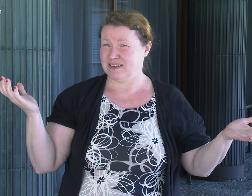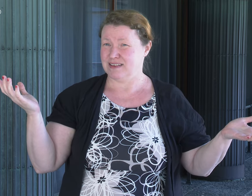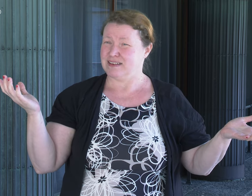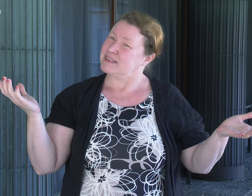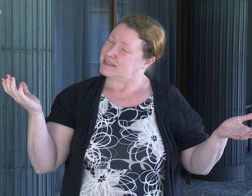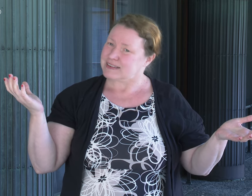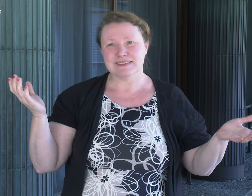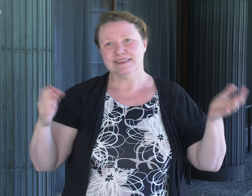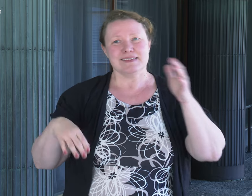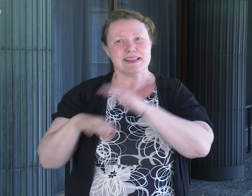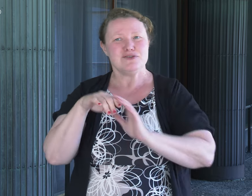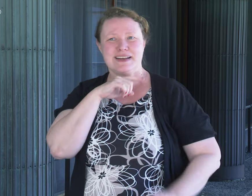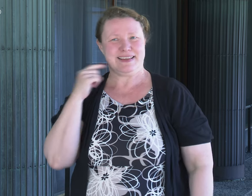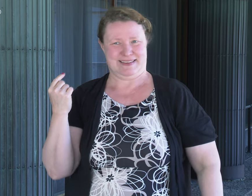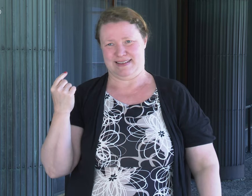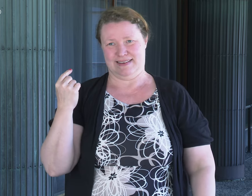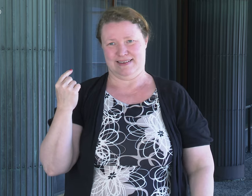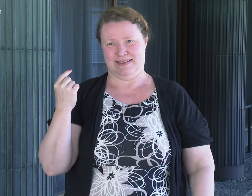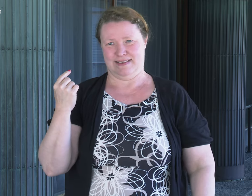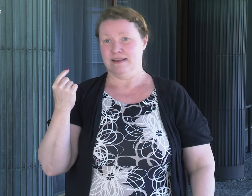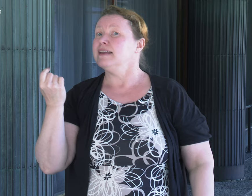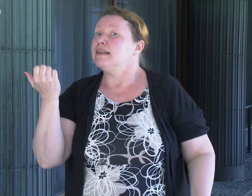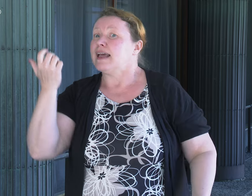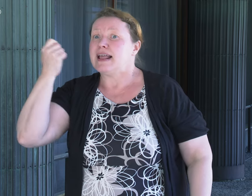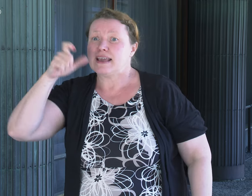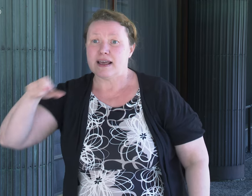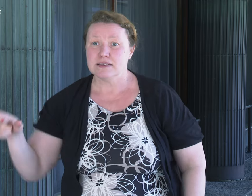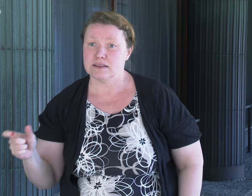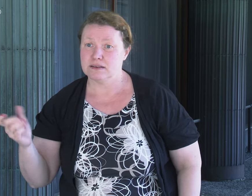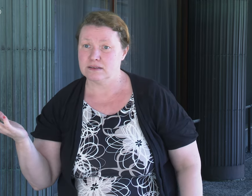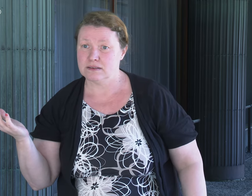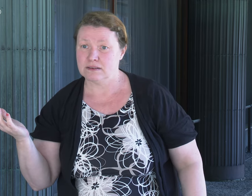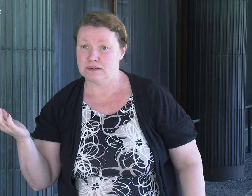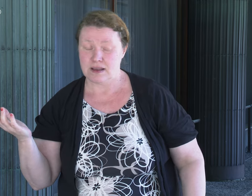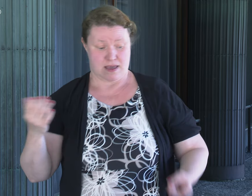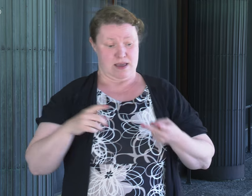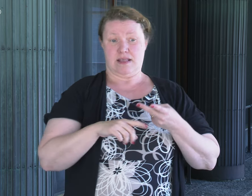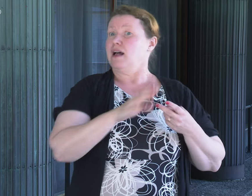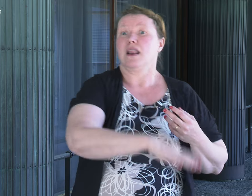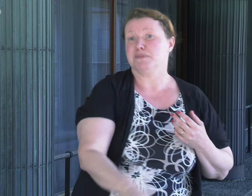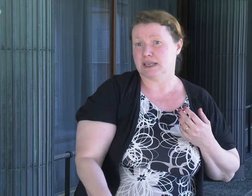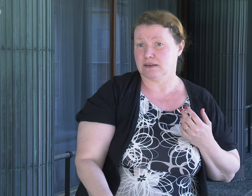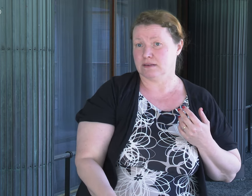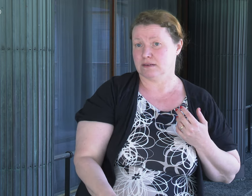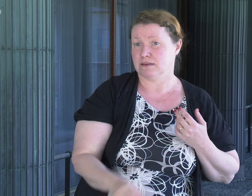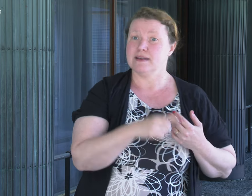Tämä rajaus ei riitä. Entä eläkeläiset? Tai lapset?